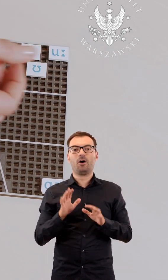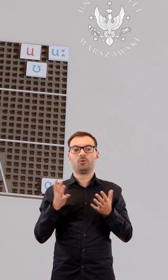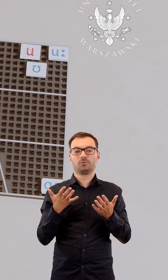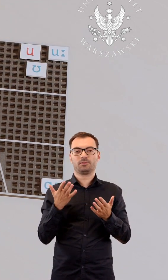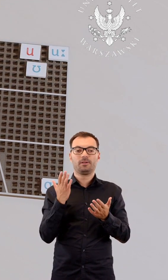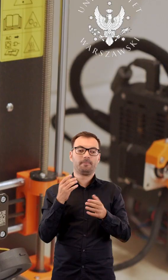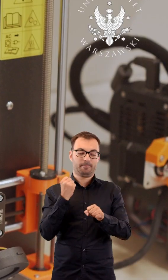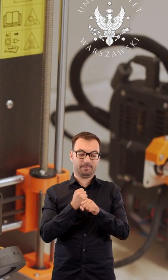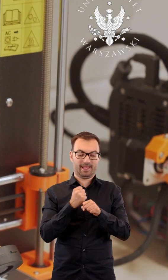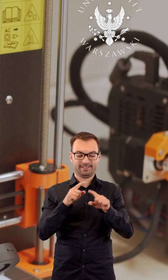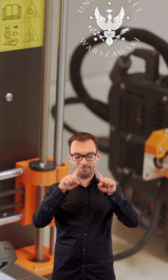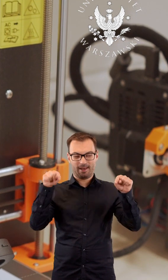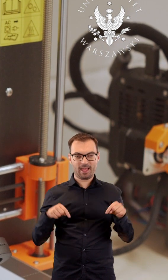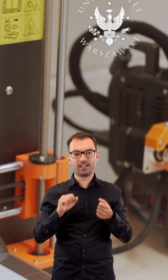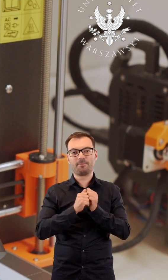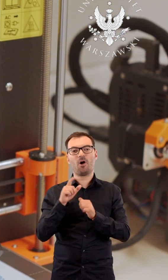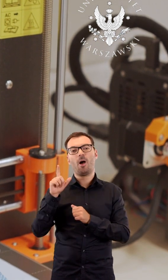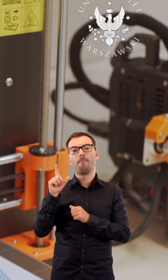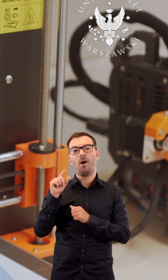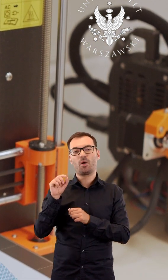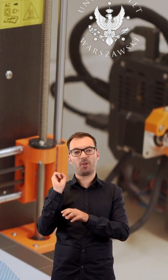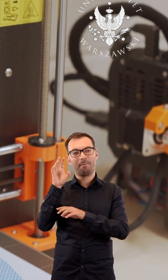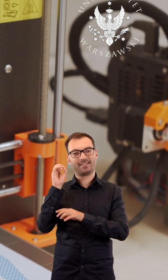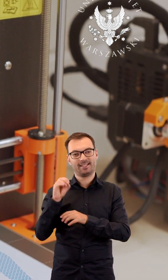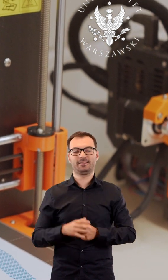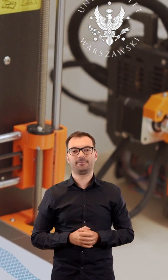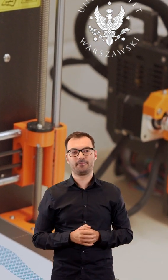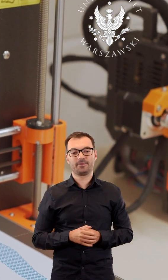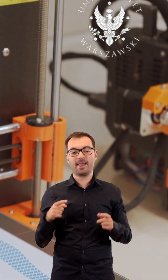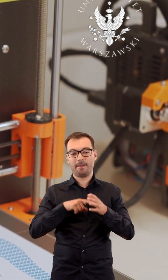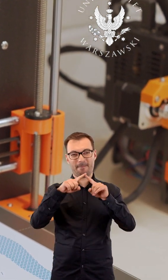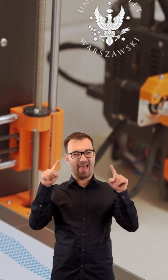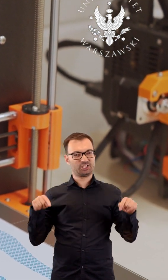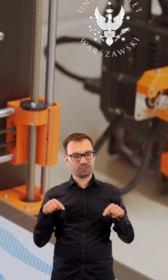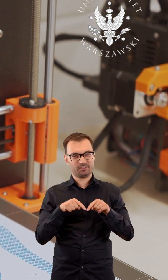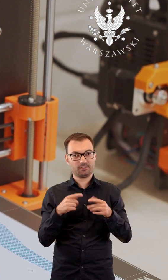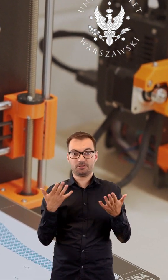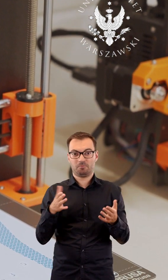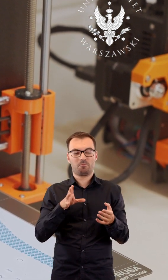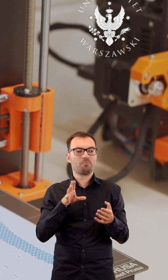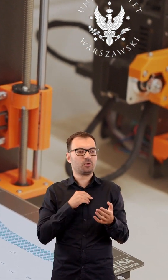czyli pracę z planszami czy też z prezentacjami PowerPointa. Są to plansze, dzięki którym